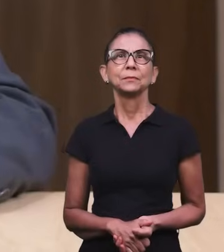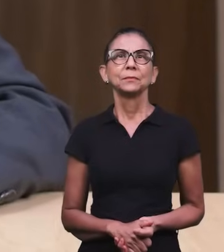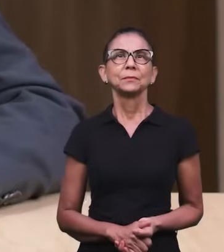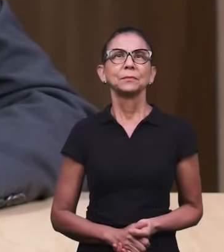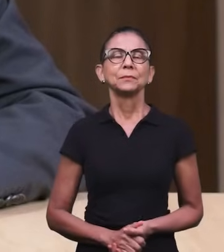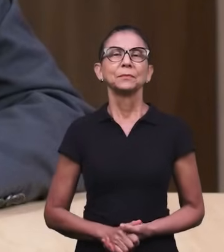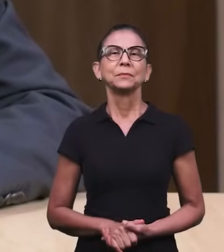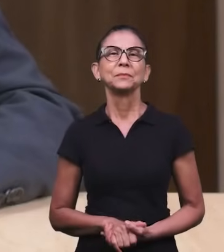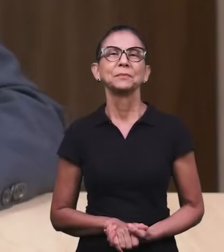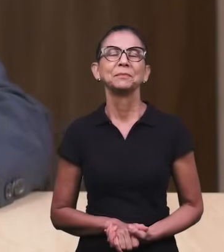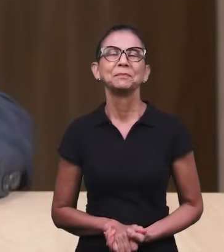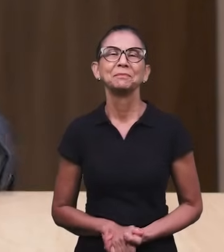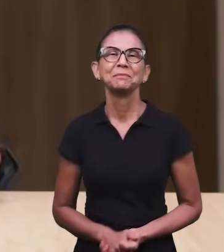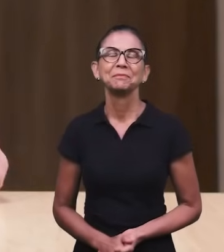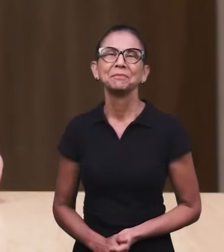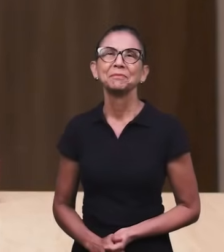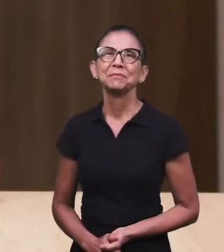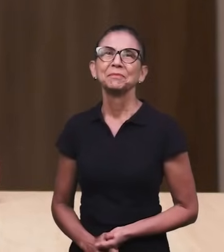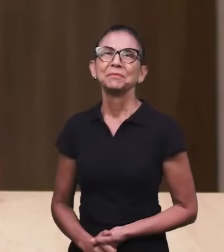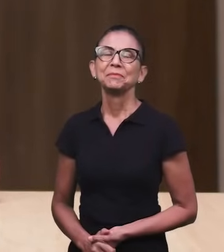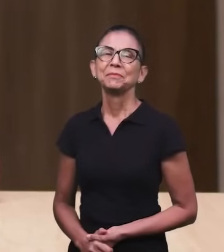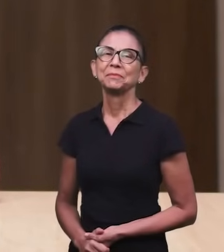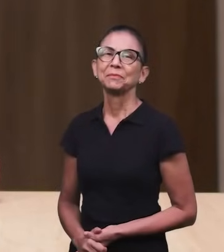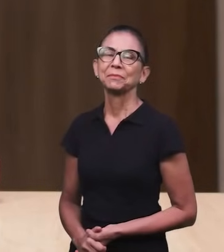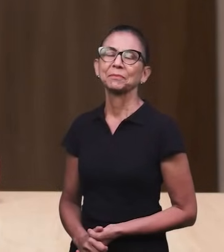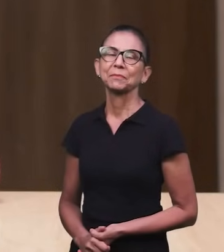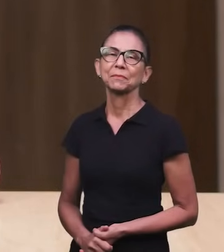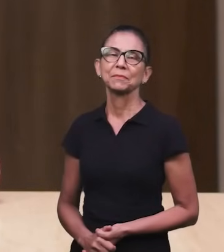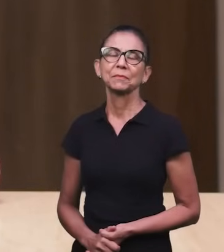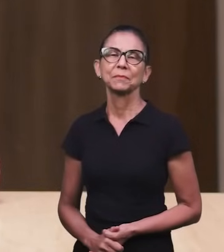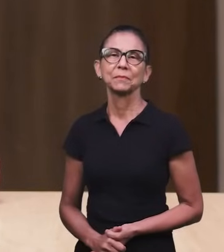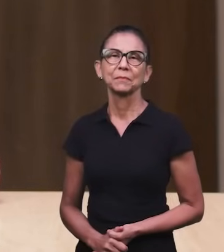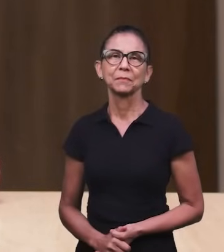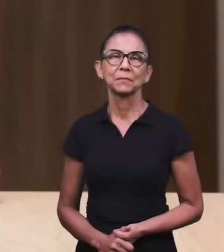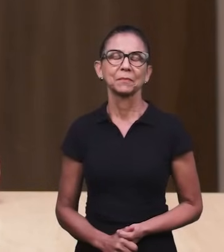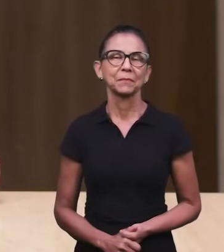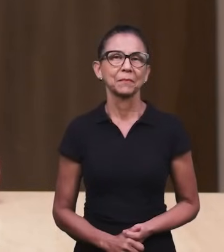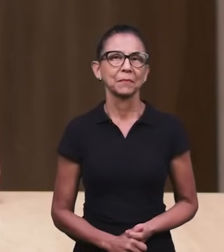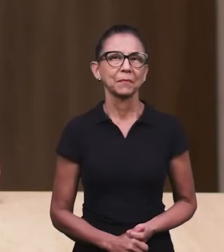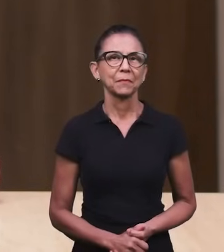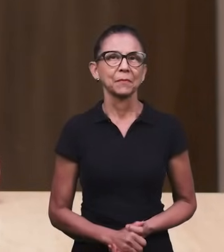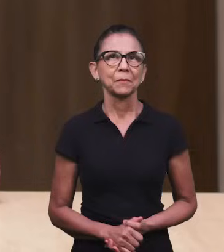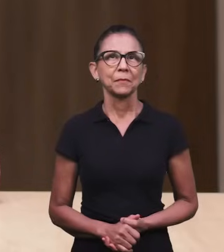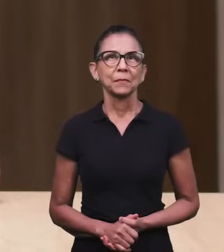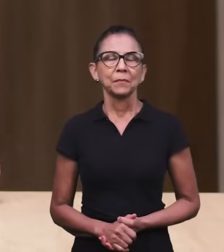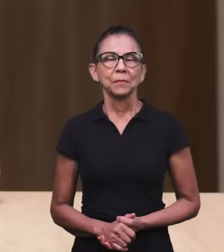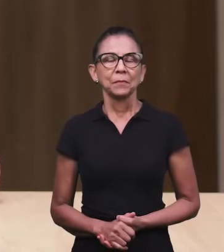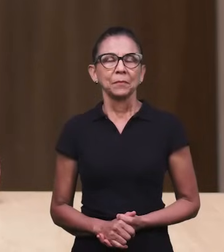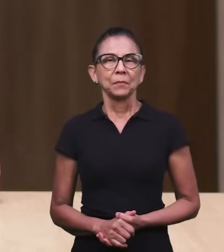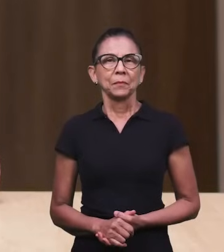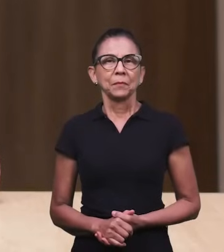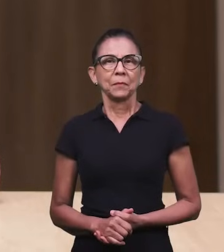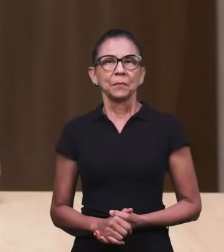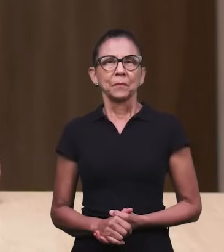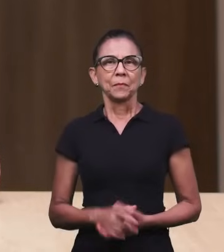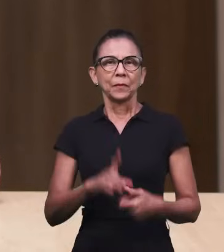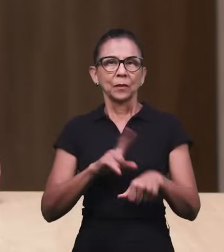do nosso tempo Então temos que ser rápido aqui mas o que que acontece a a família nós temos um dever